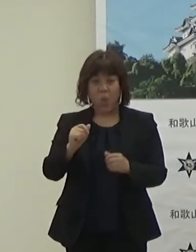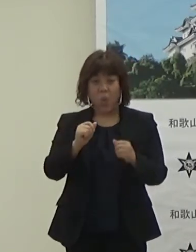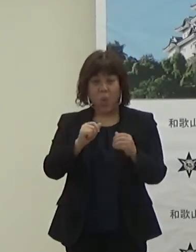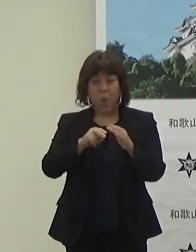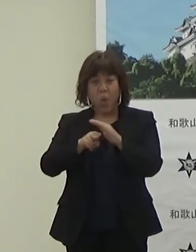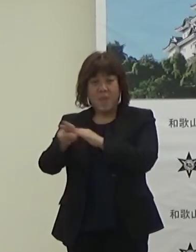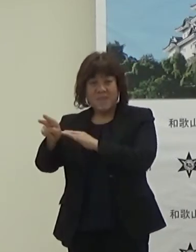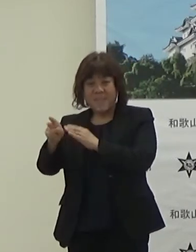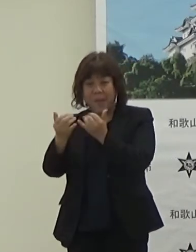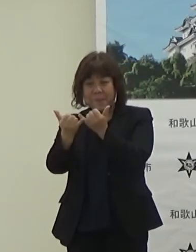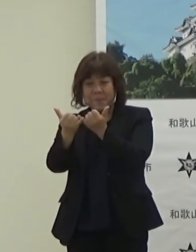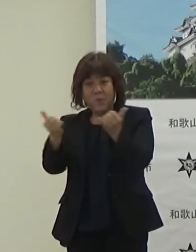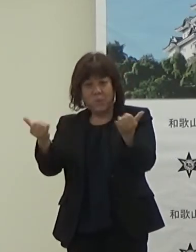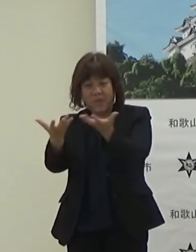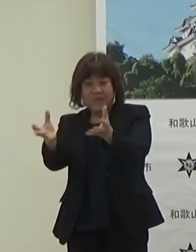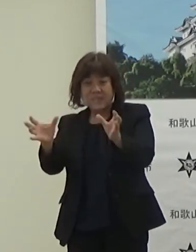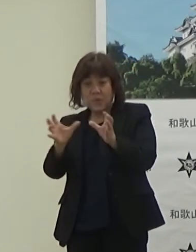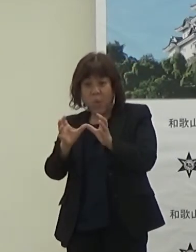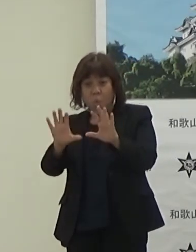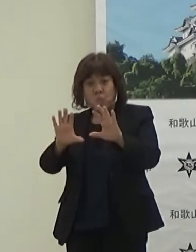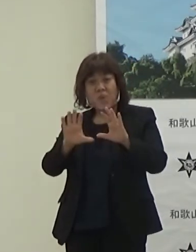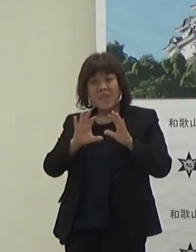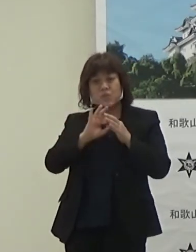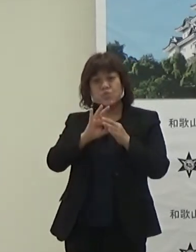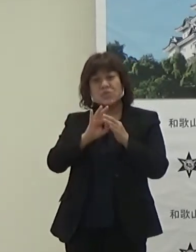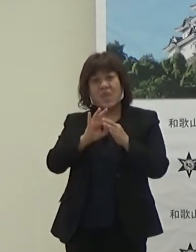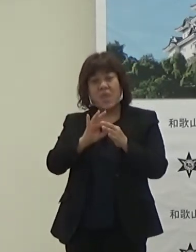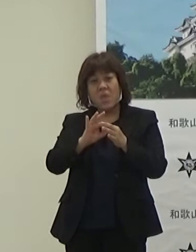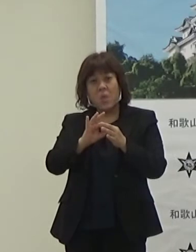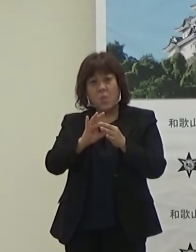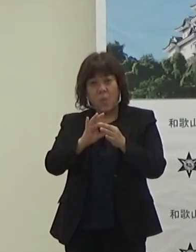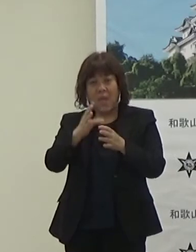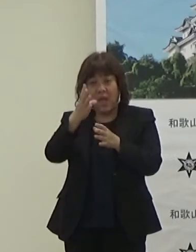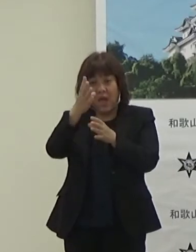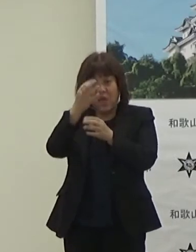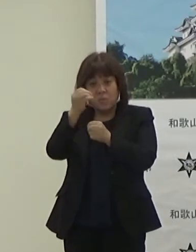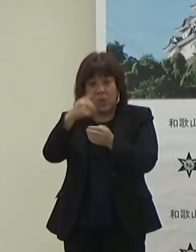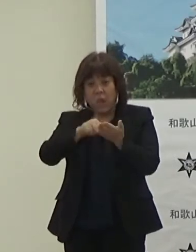なんですけれども法務省に登録 したのは何月何日時点でですか